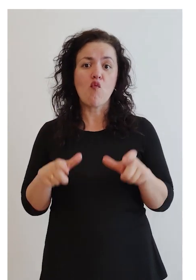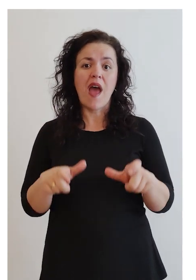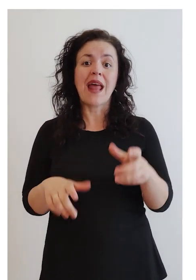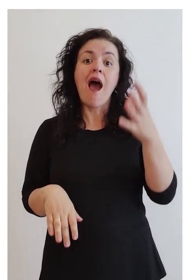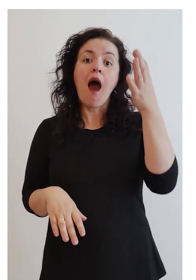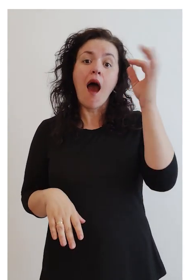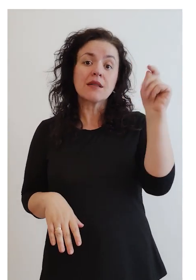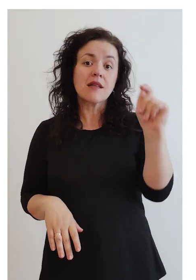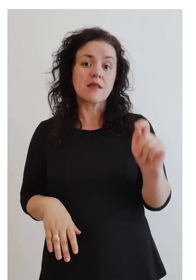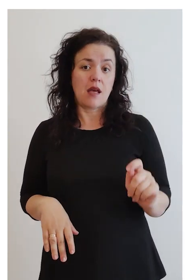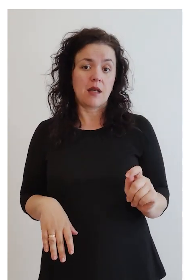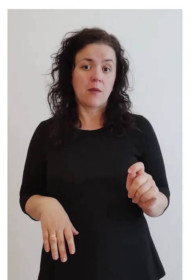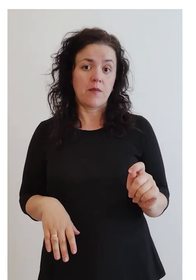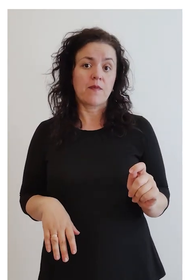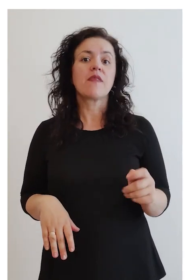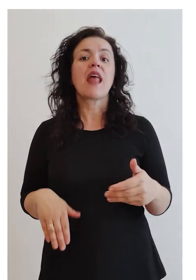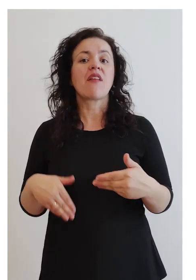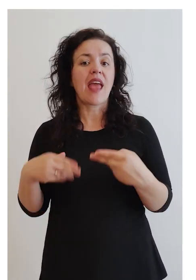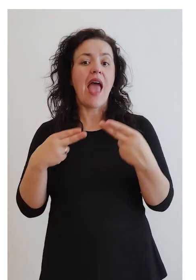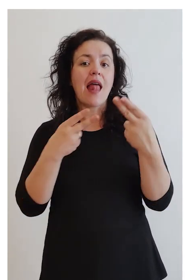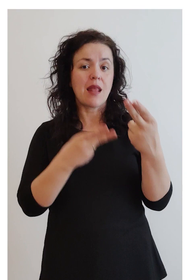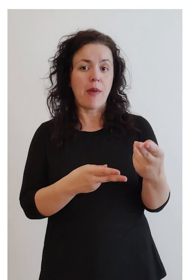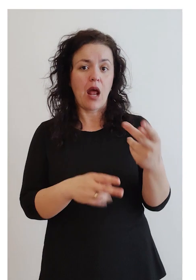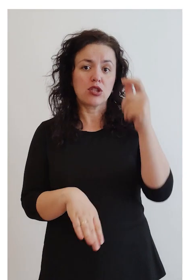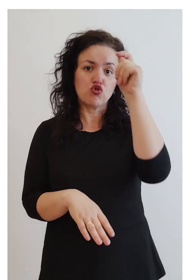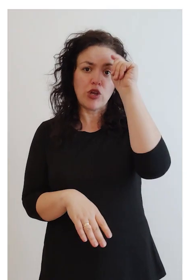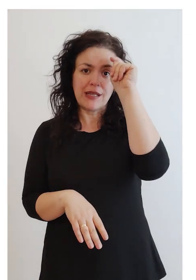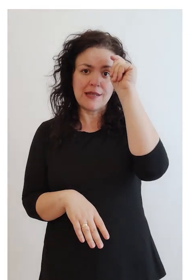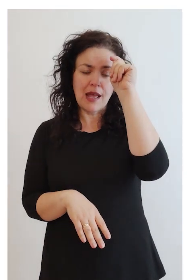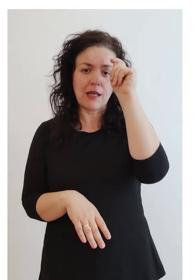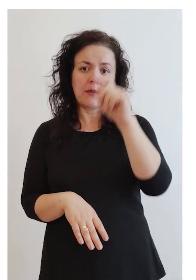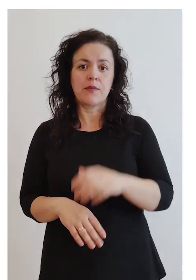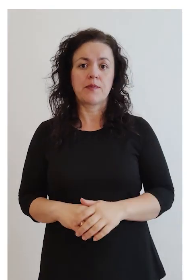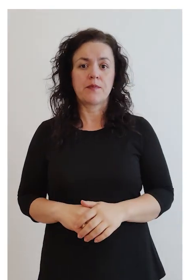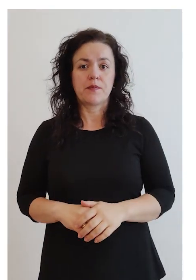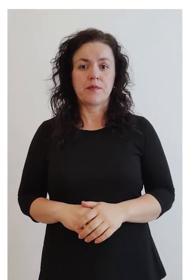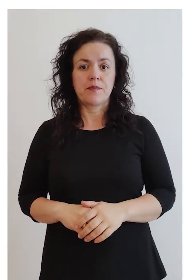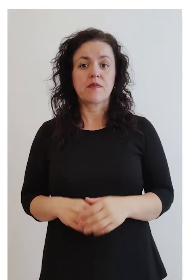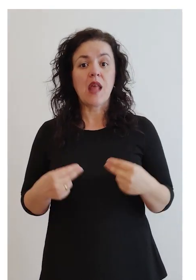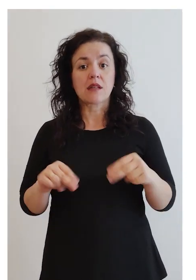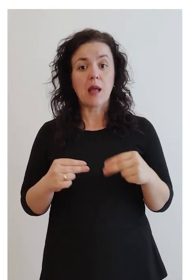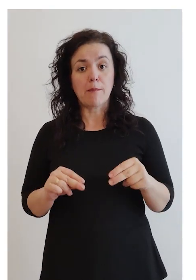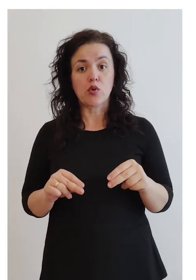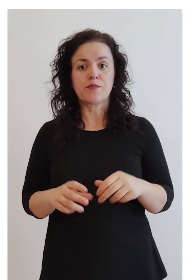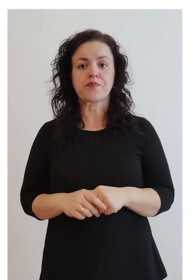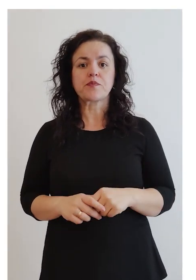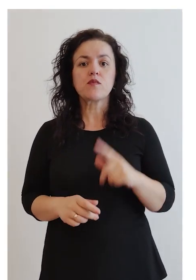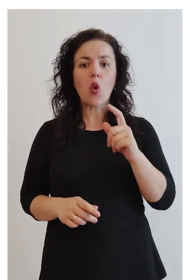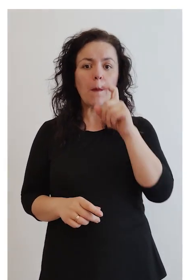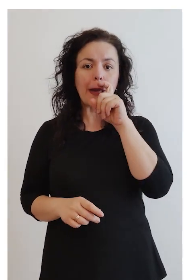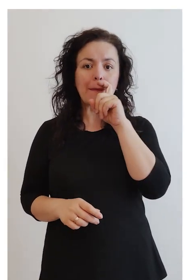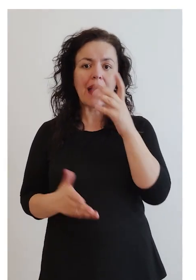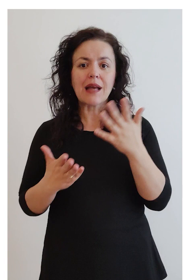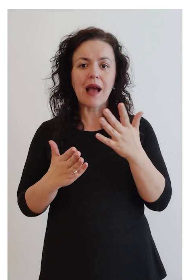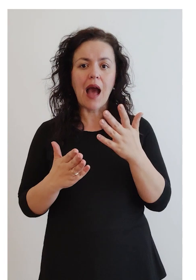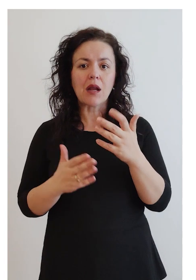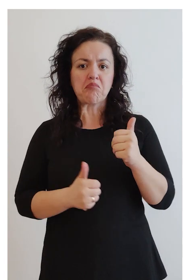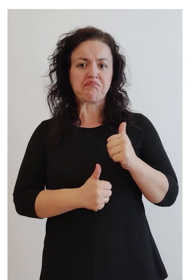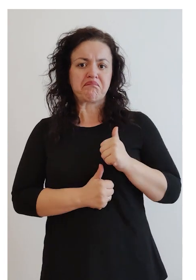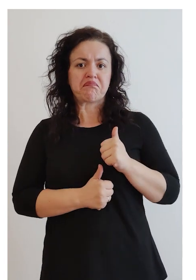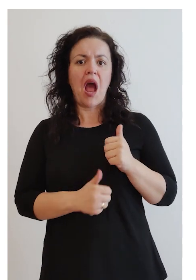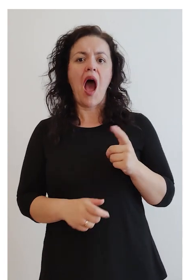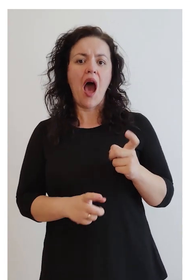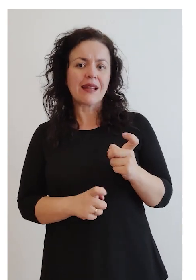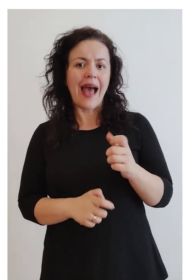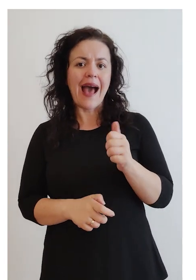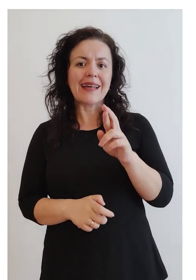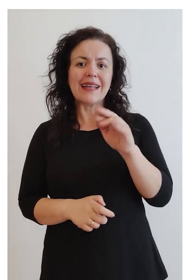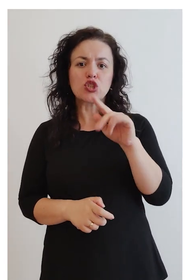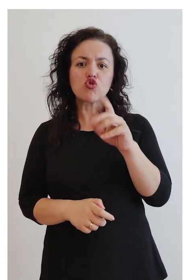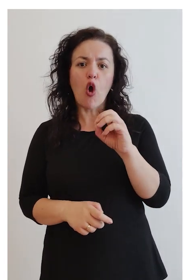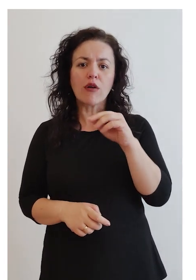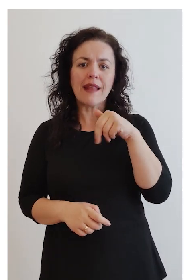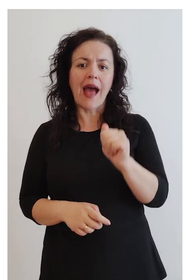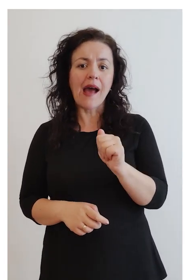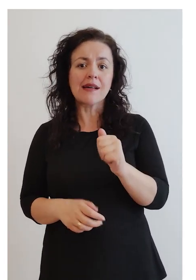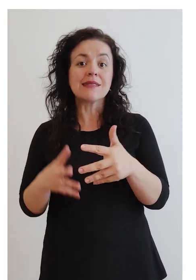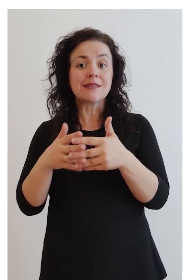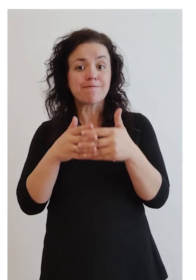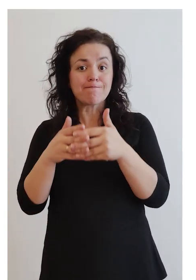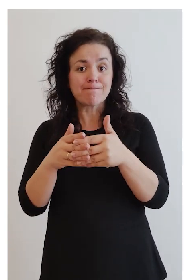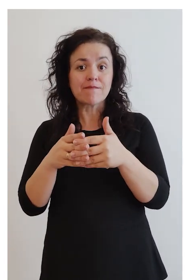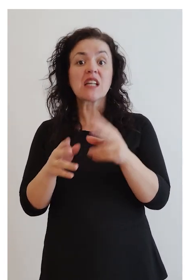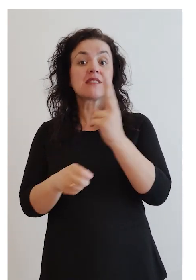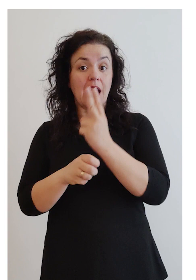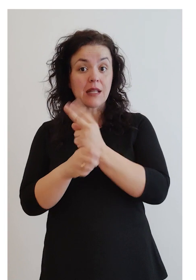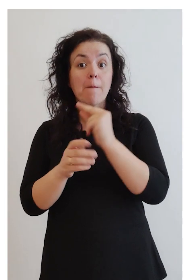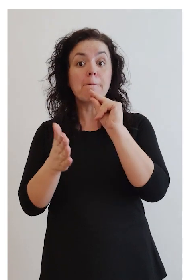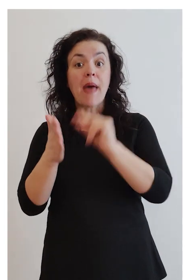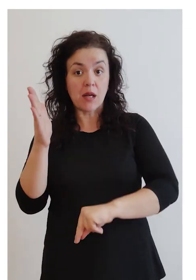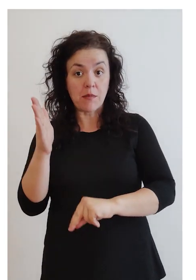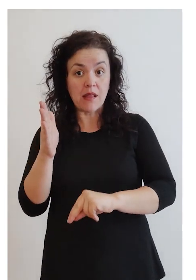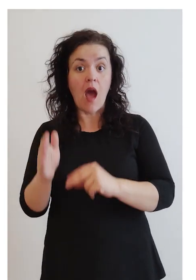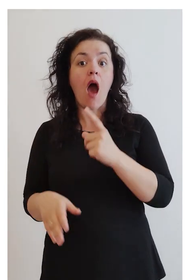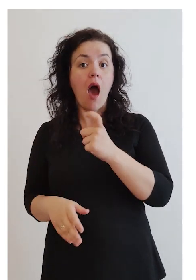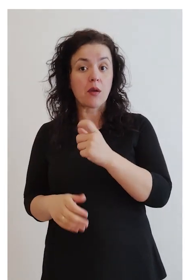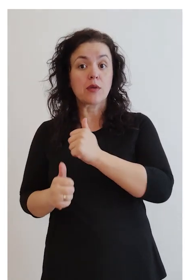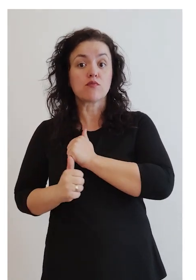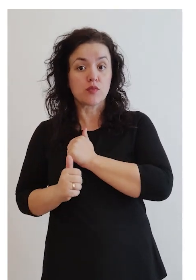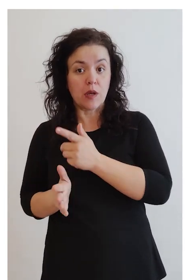De exemplu, un bărbat care poartă o armă în Arizona, stat care permite folosirea armelor și muniților, călătorește peste graniță în Mexic, unde transportul lor este ilegal.